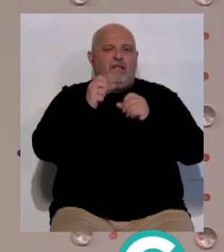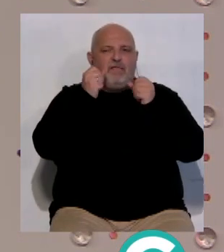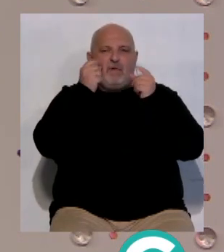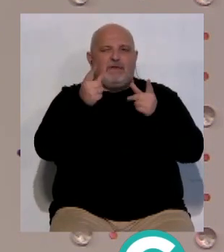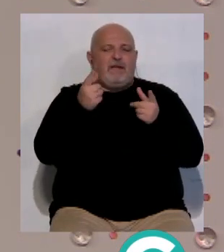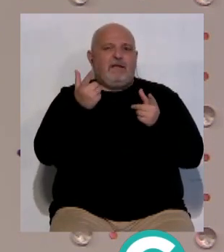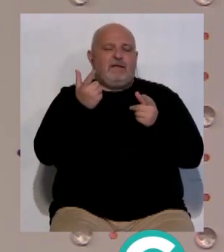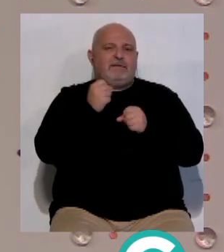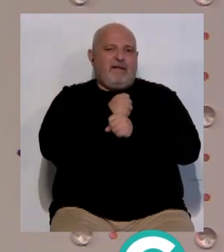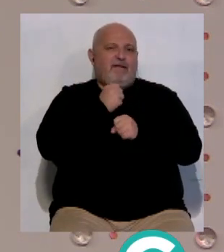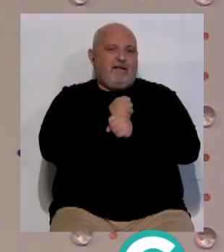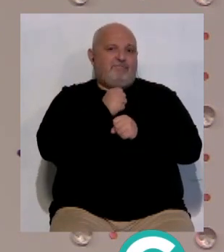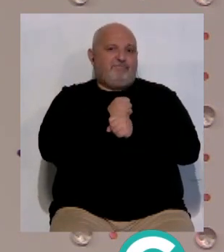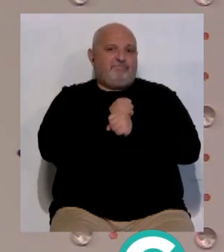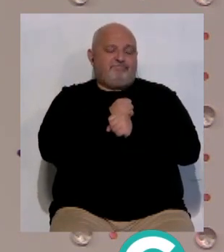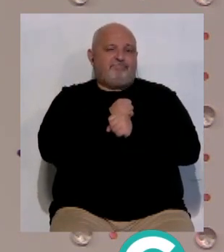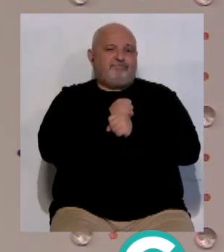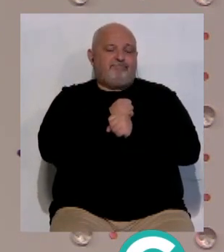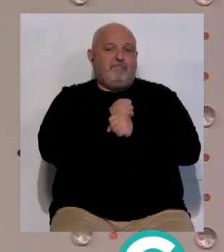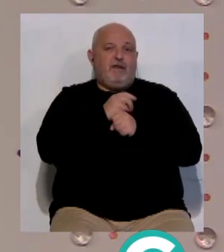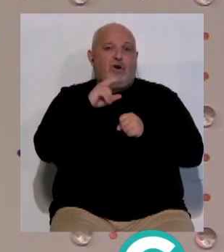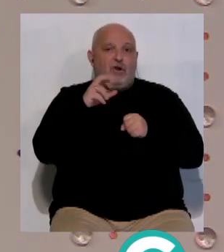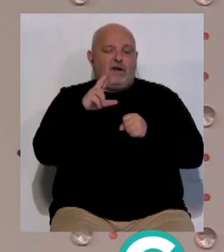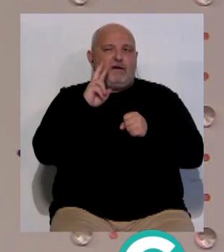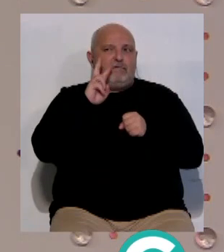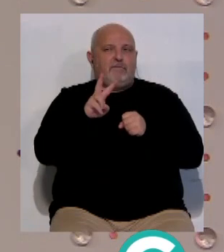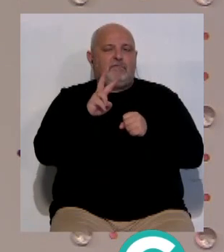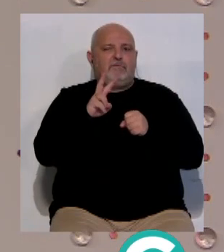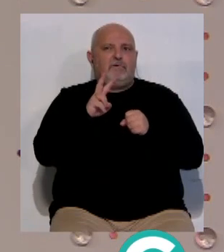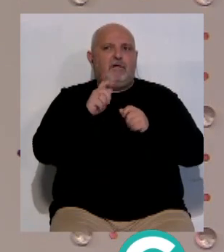tienen que trabajar como es el caso de ruer que le está mostrando el camino a un ma Gómez de